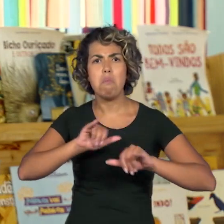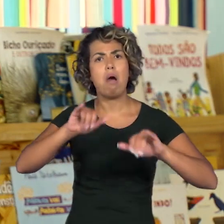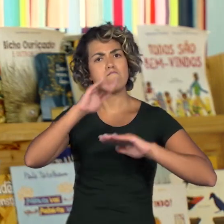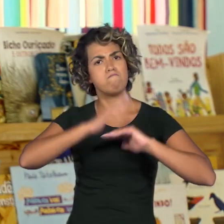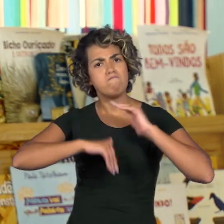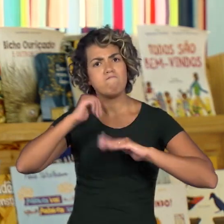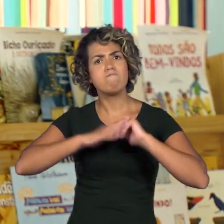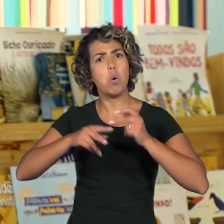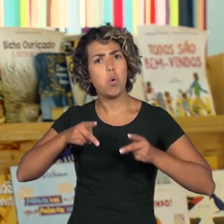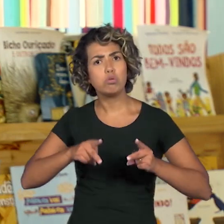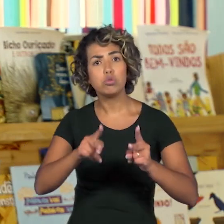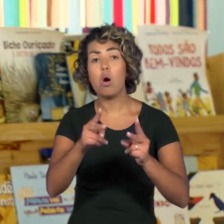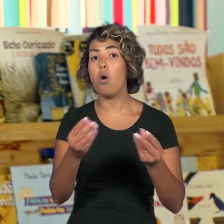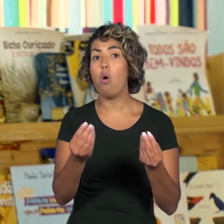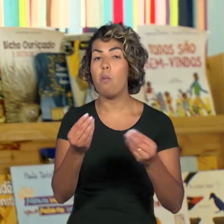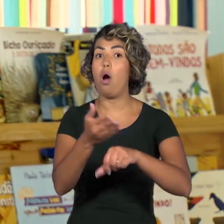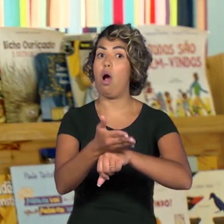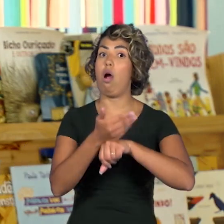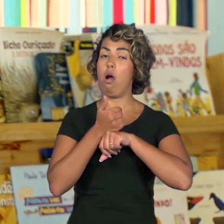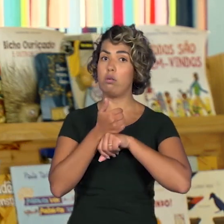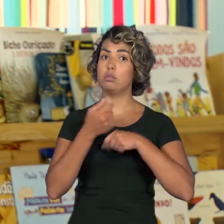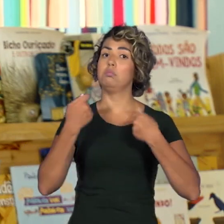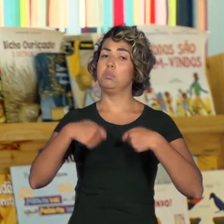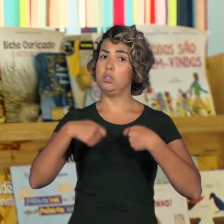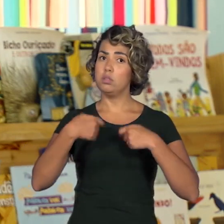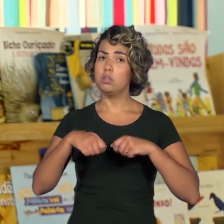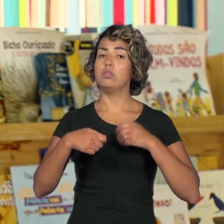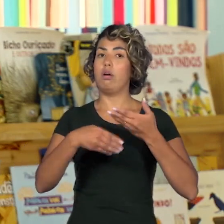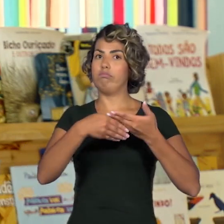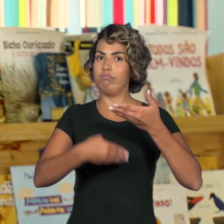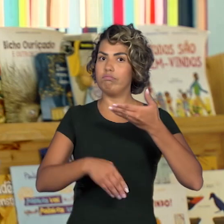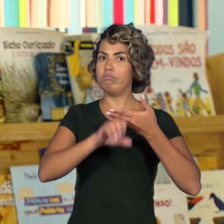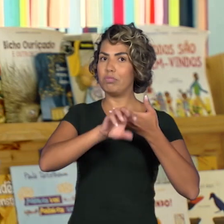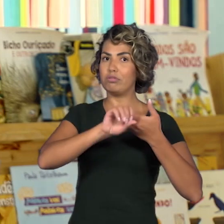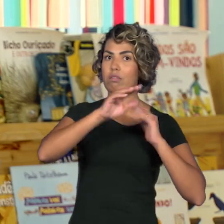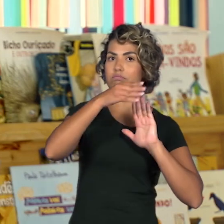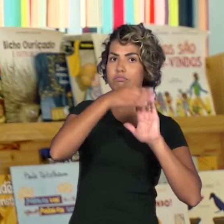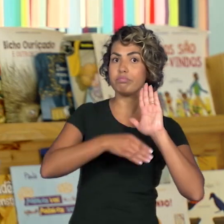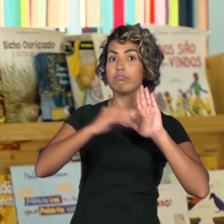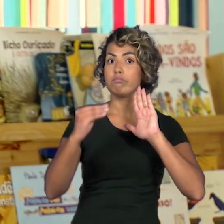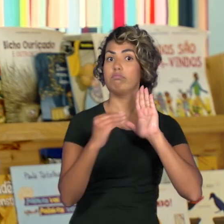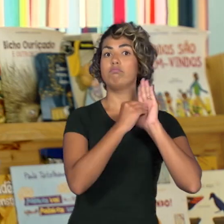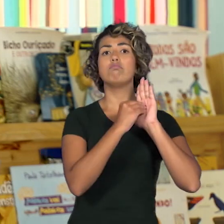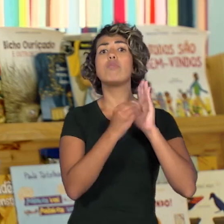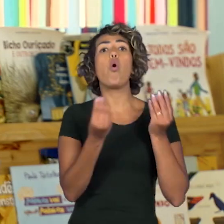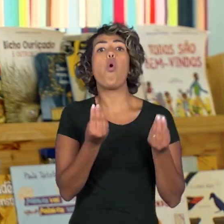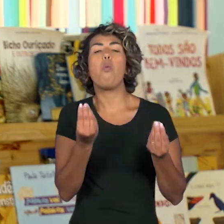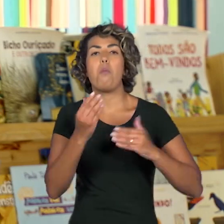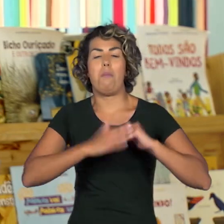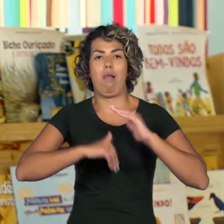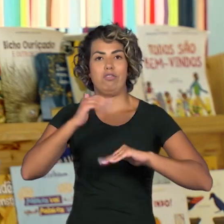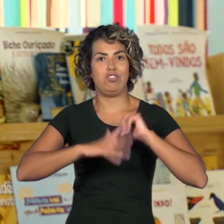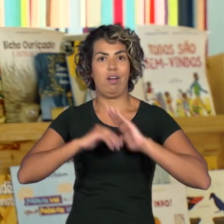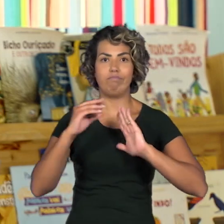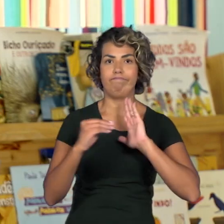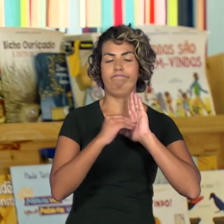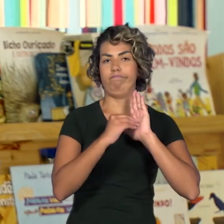CONTINUEM ECOANDO E SE MATERIALIZEM É NECESSÁRIO DECLARAR NO PROJETO POLÍTICO-PEDAGÓGICO COMO FAREMOS ISSO.